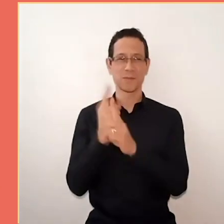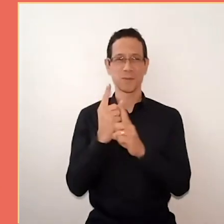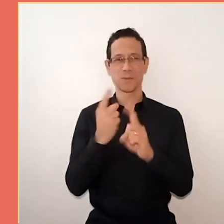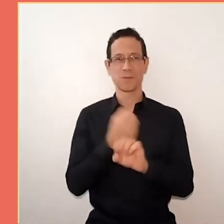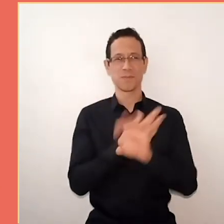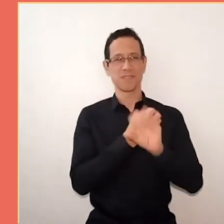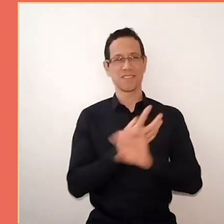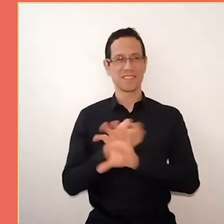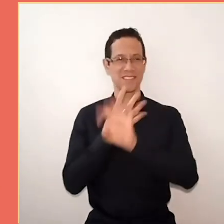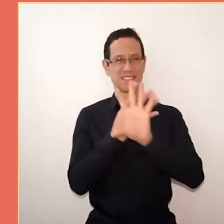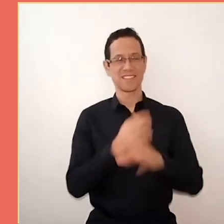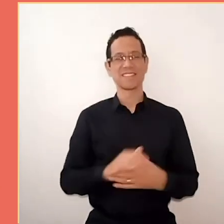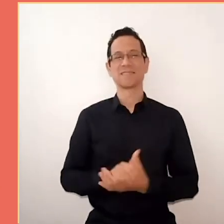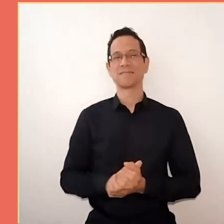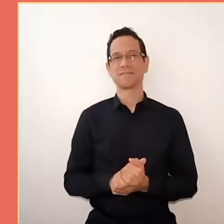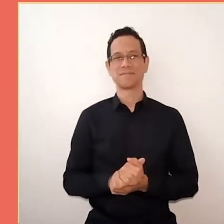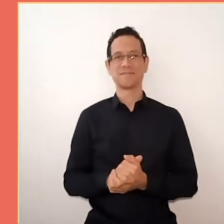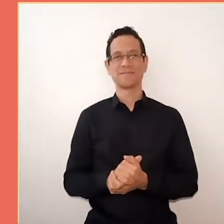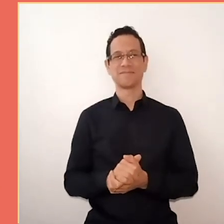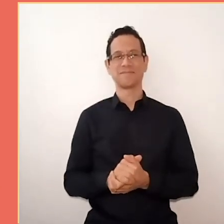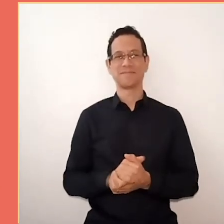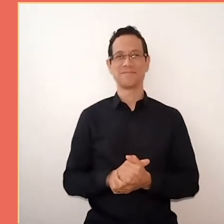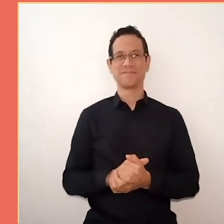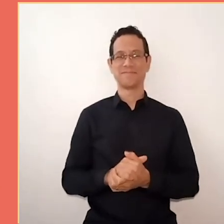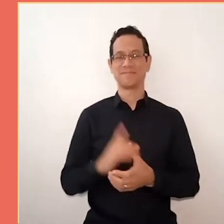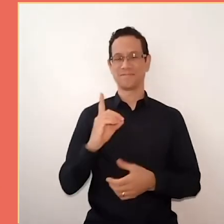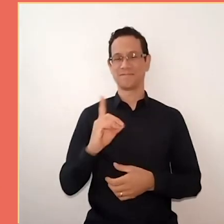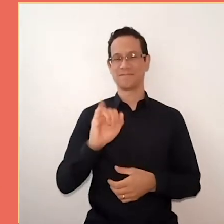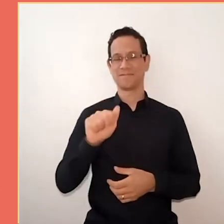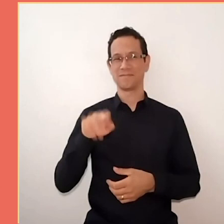Obrigada. Diane, você quer falar alguma coisinha?